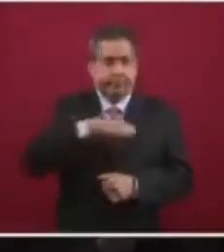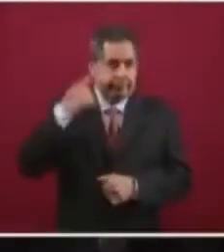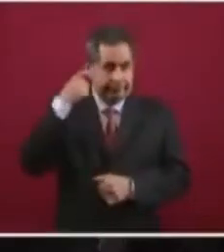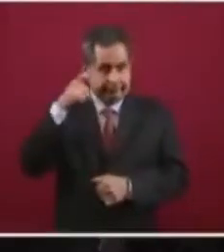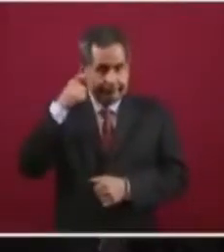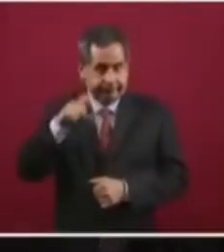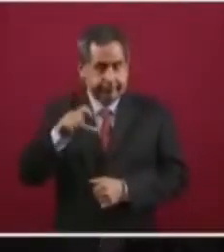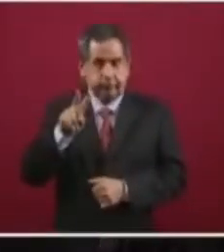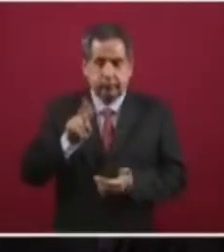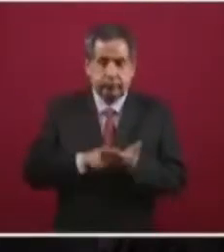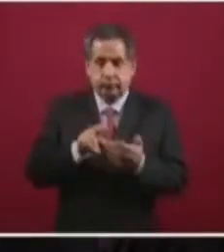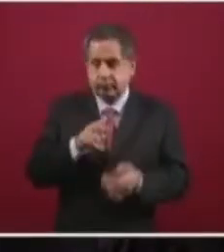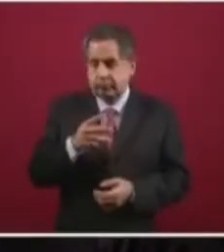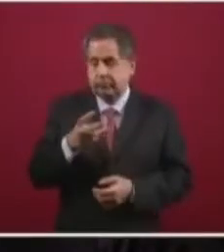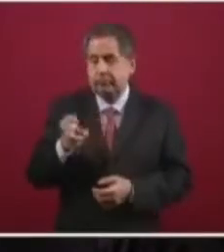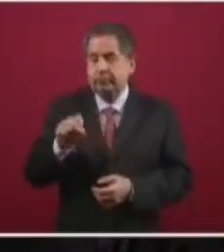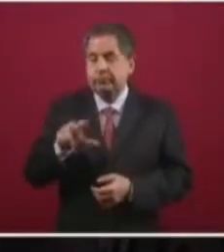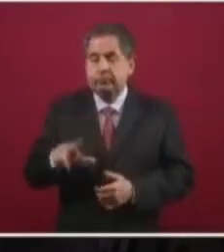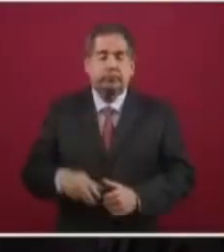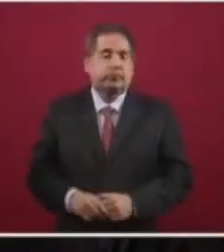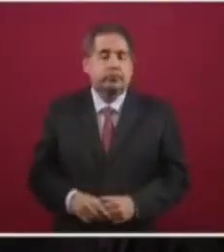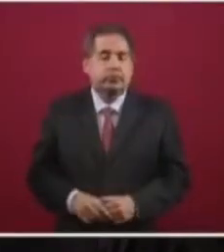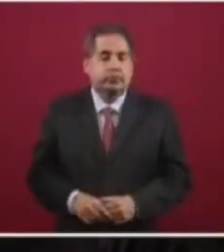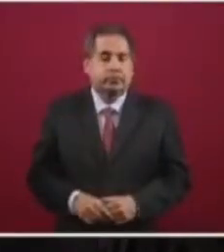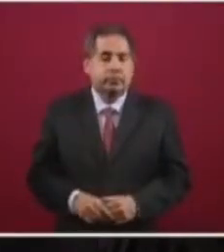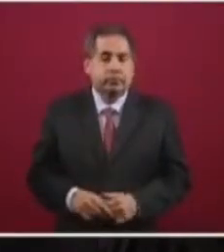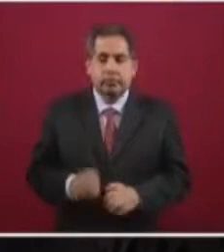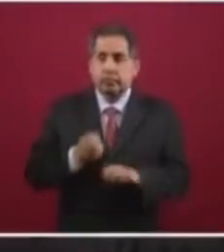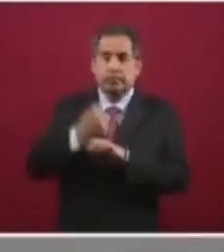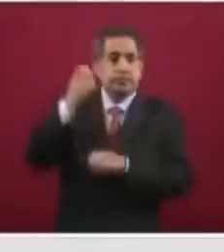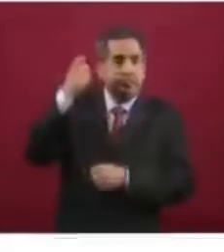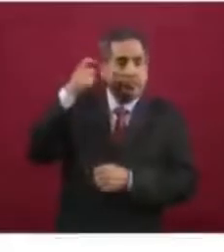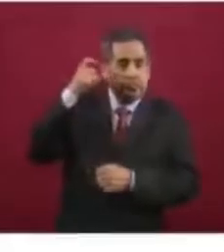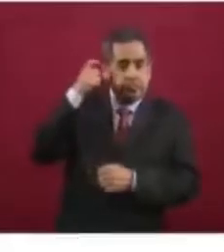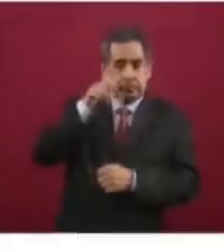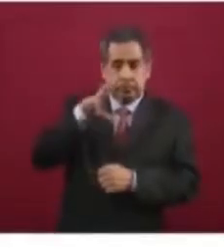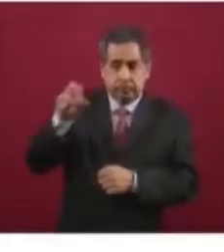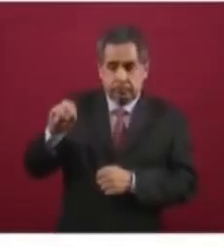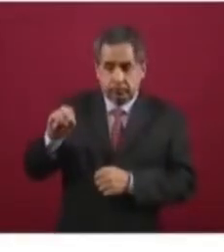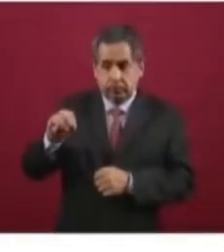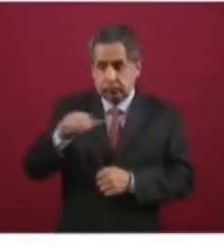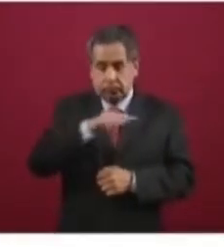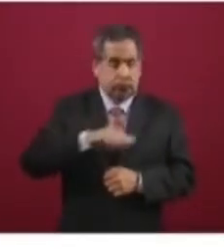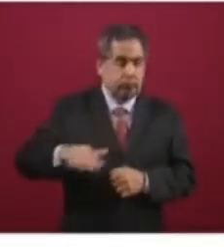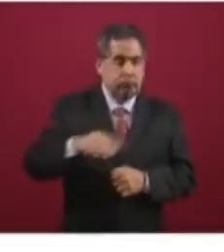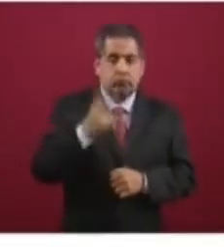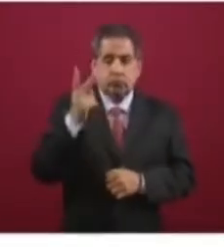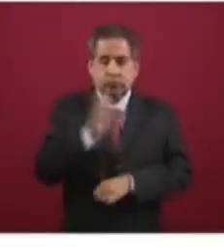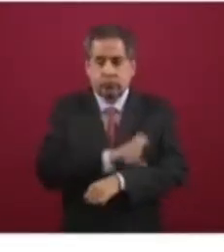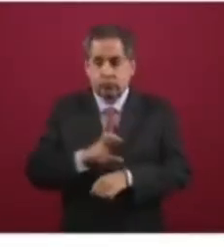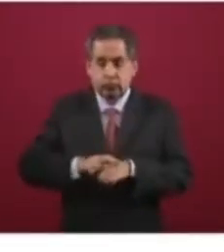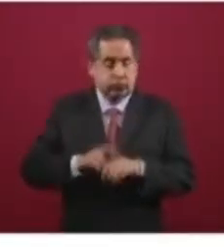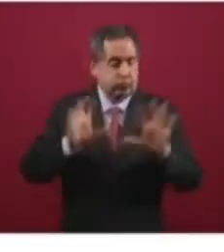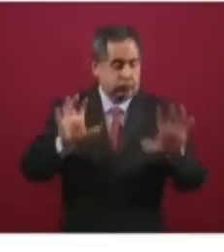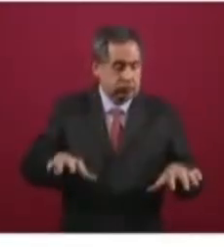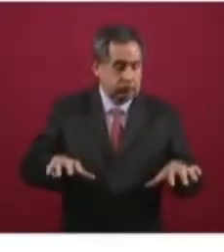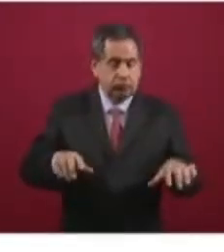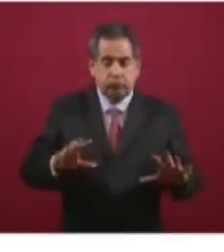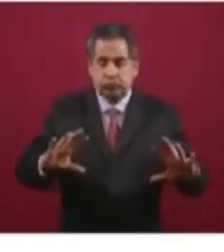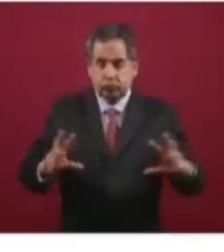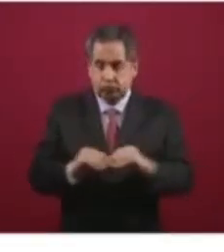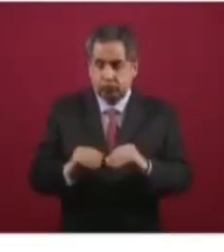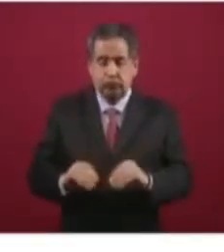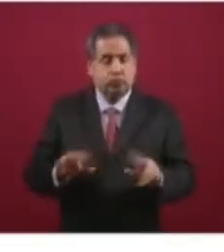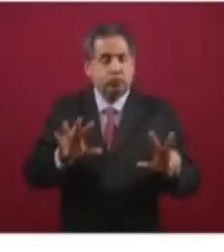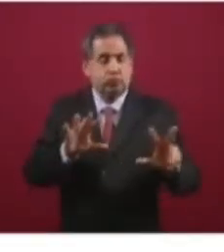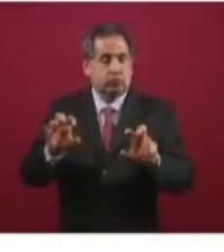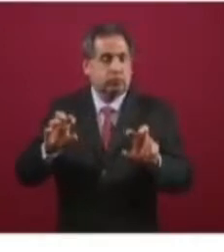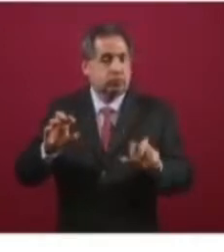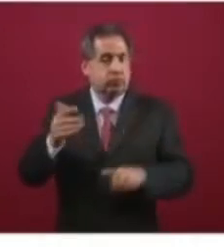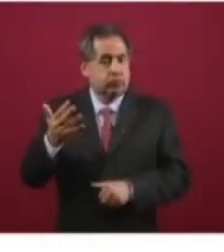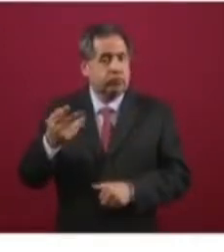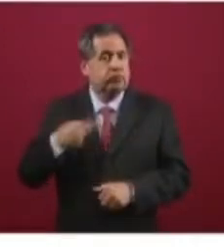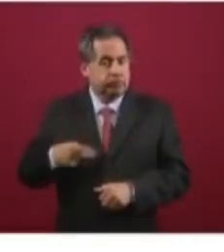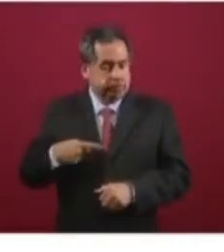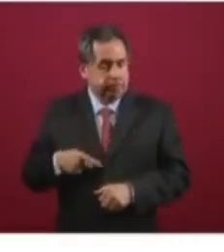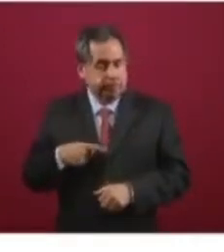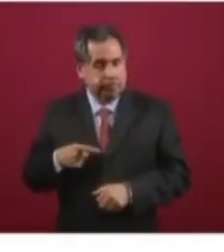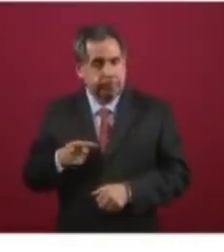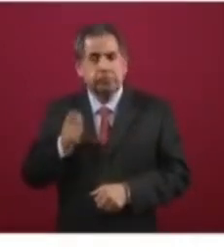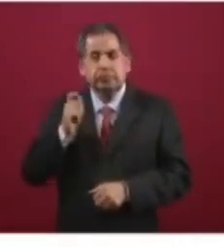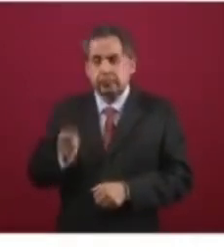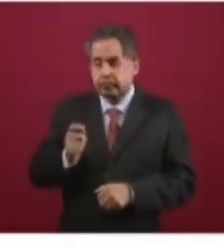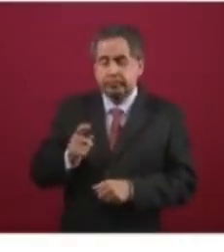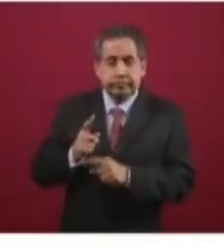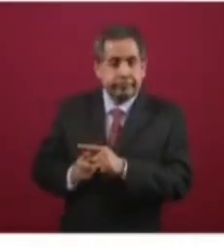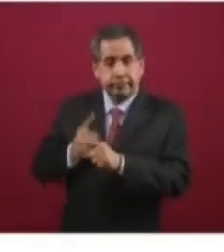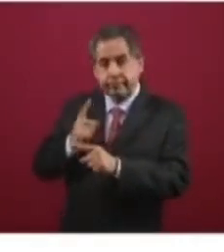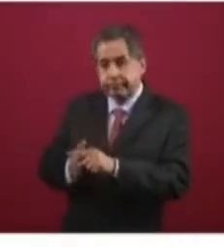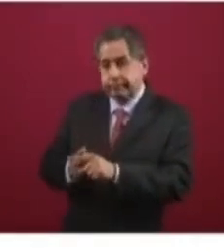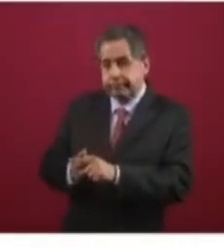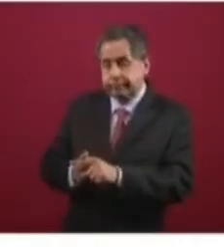El estado de Quintana Roo tiene dos coordinaciones regionales con 850 elementos, más 183 del